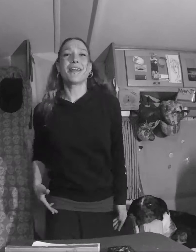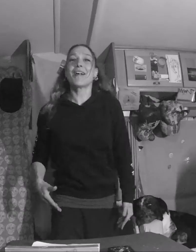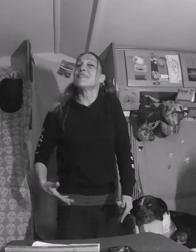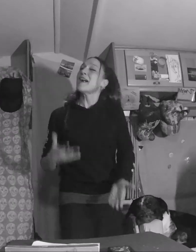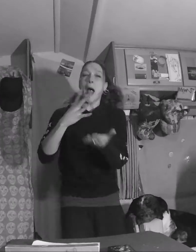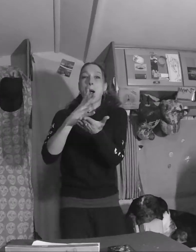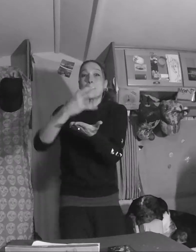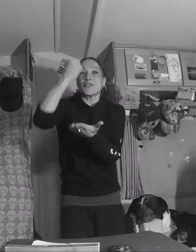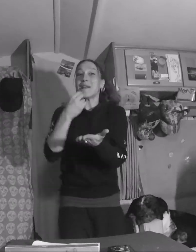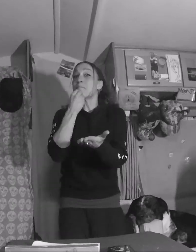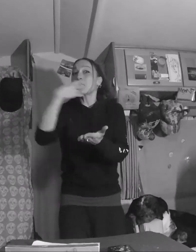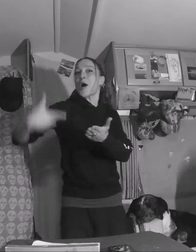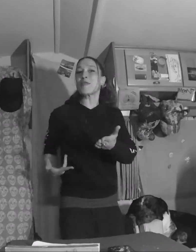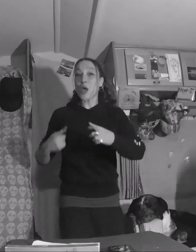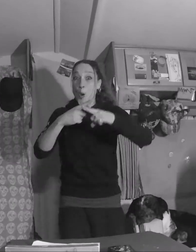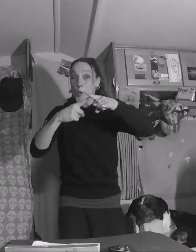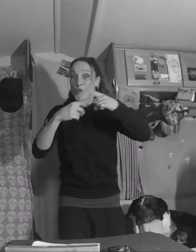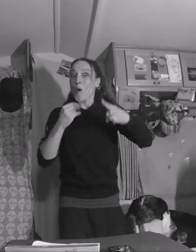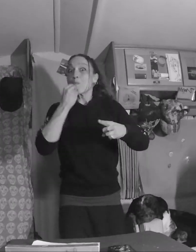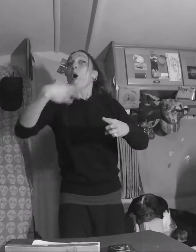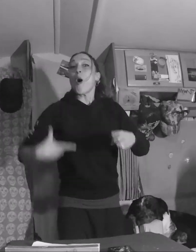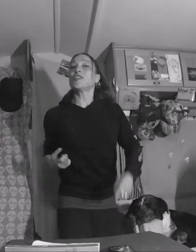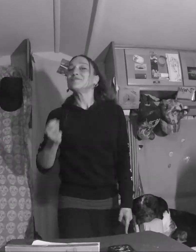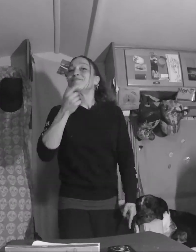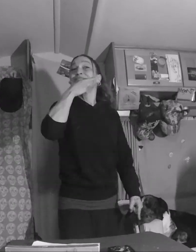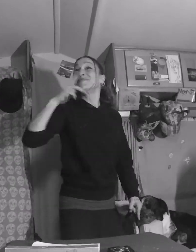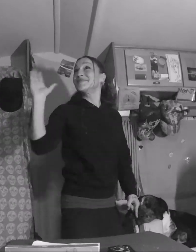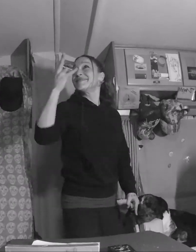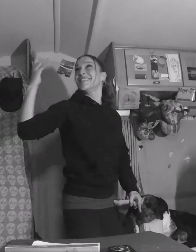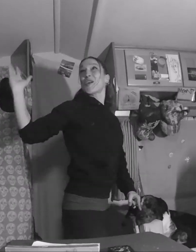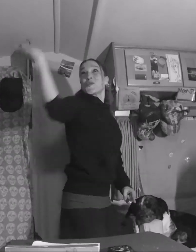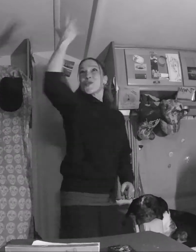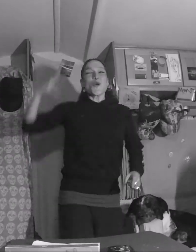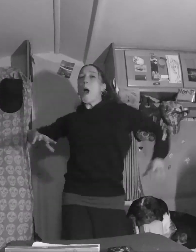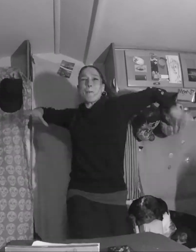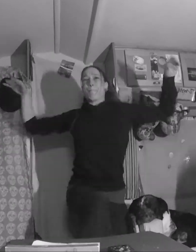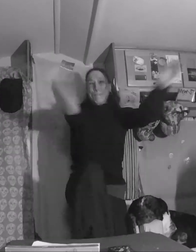Ce qu'il te faut ?! une bonne bouteille un bon couteau, ton sourire le plus beau!